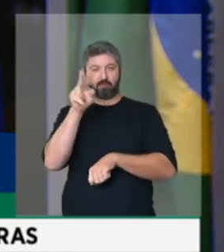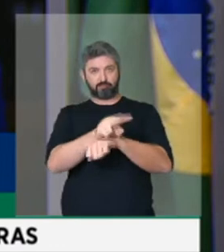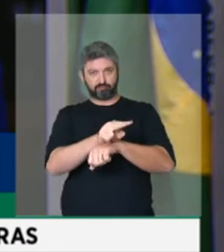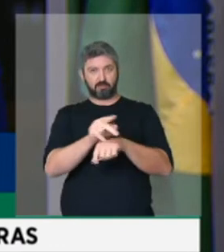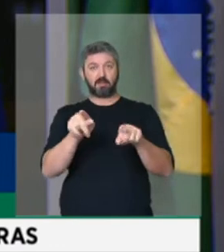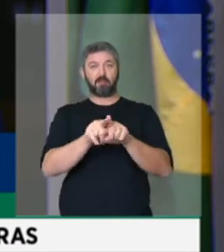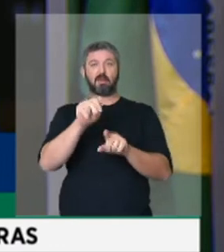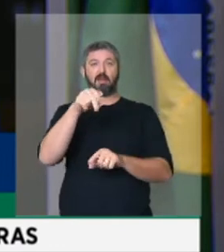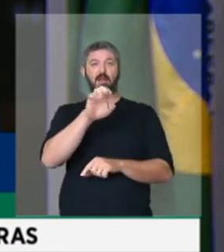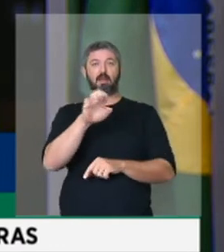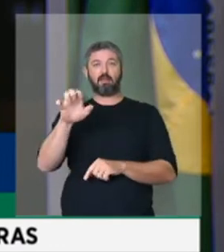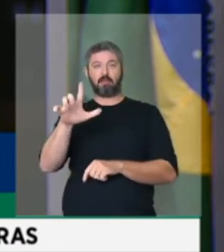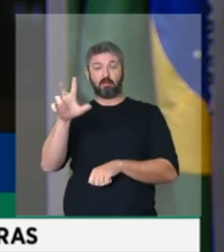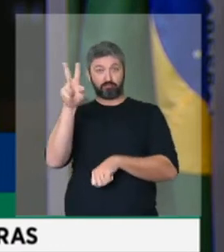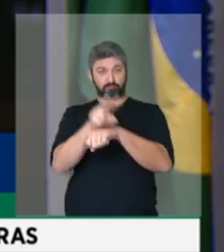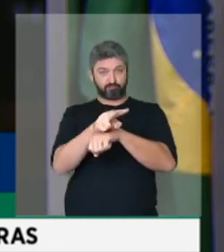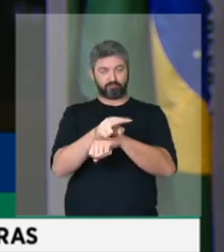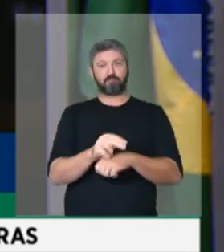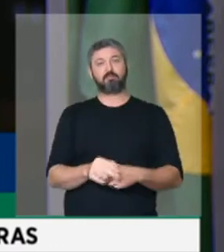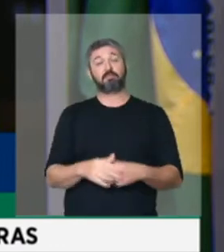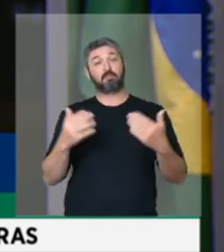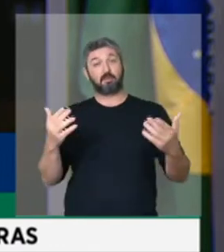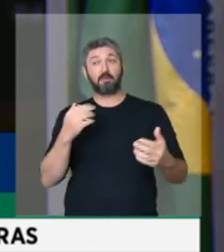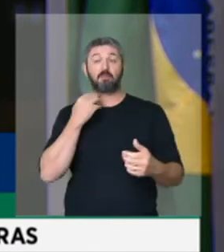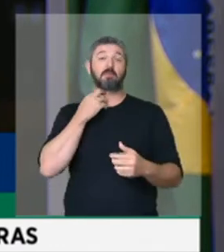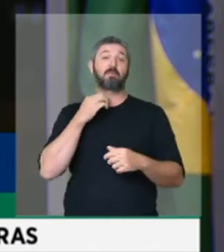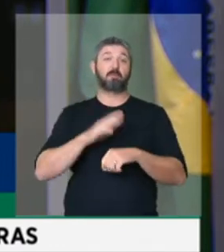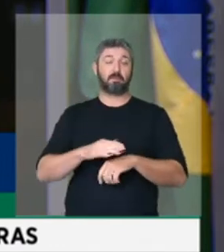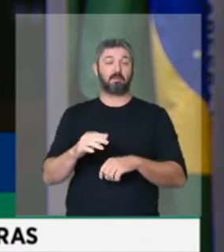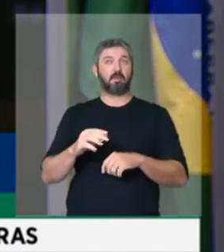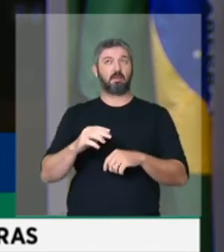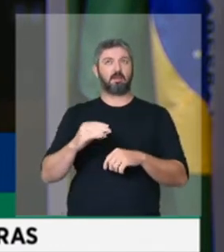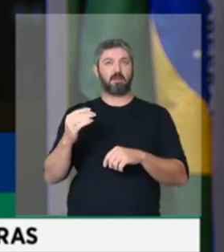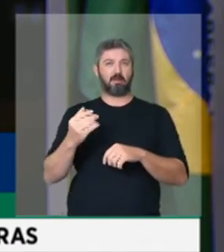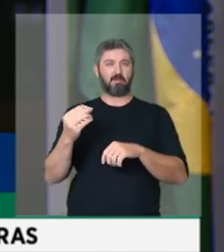E MATAS CILIARES, ESSES PROJETOS RECEBERÃO APORTE S DE RECURSOS PELOS PRÓXIMOS